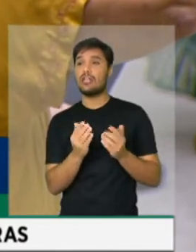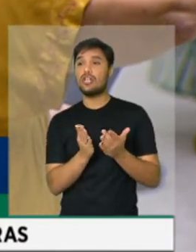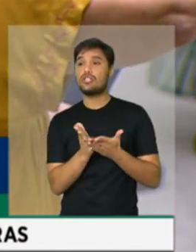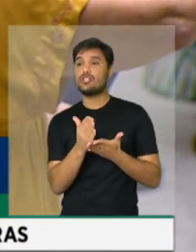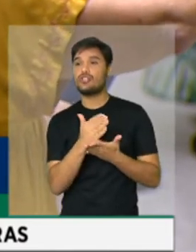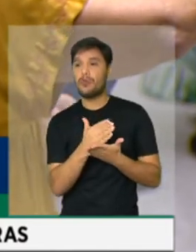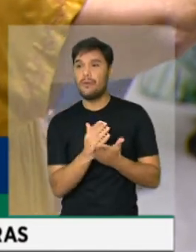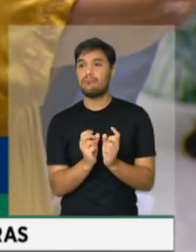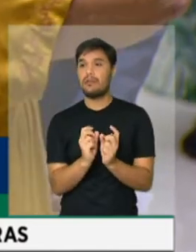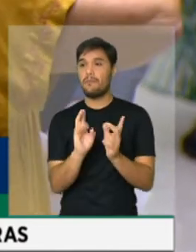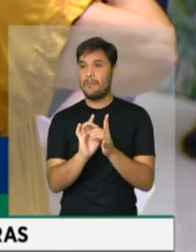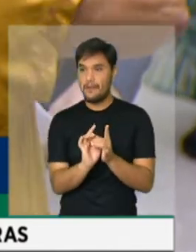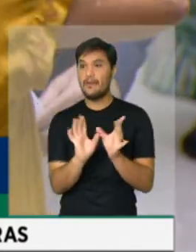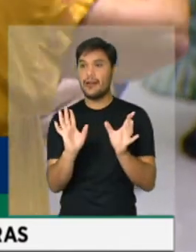POR MEIO DE CAPITALIZAÇÃO. PORTANTO, PRESIDENTE, NÓS